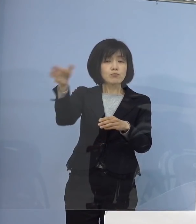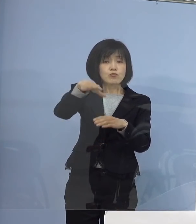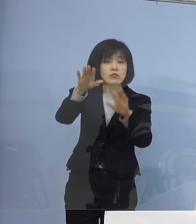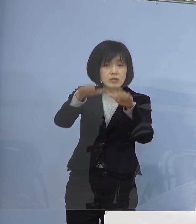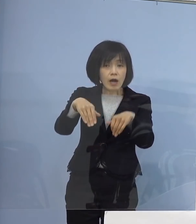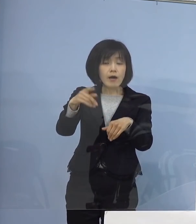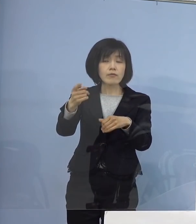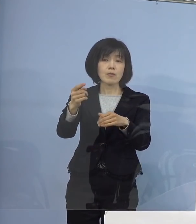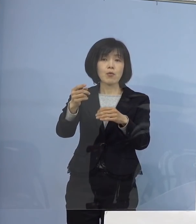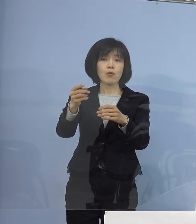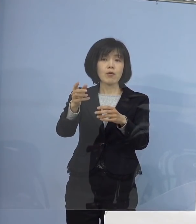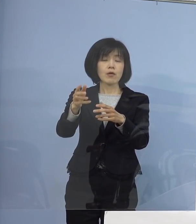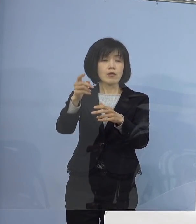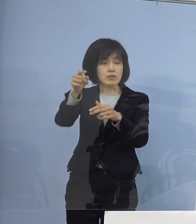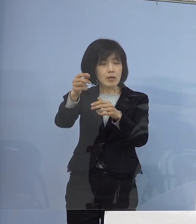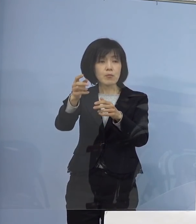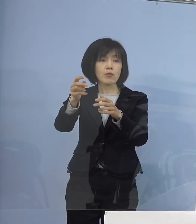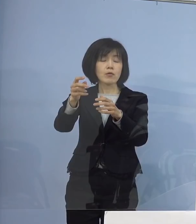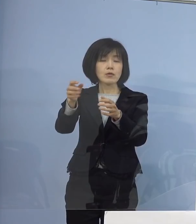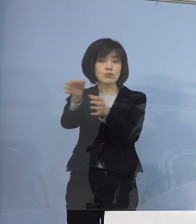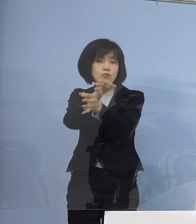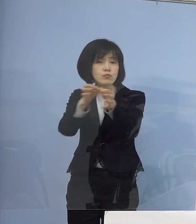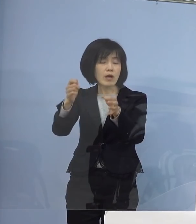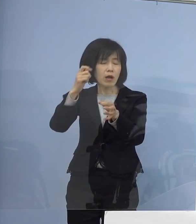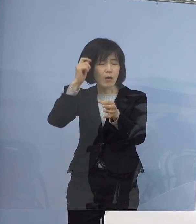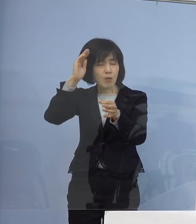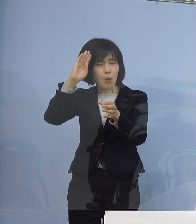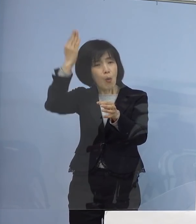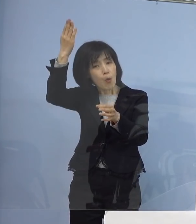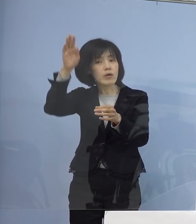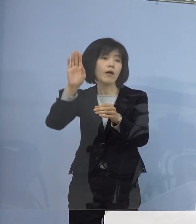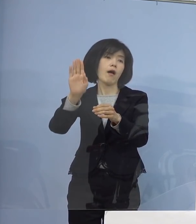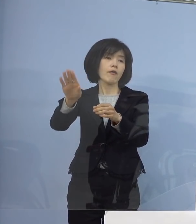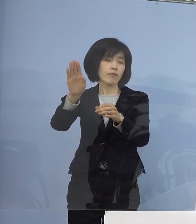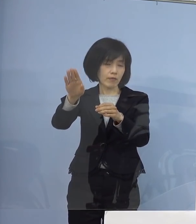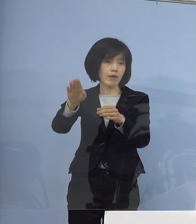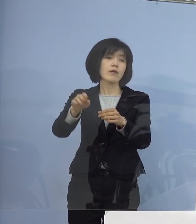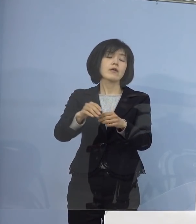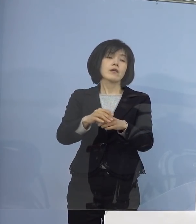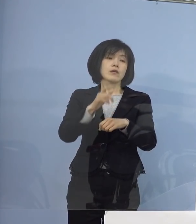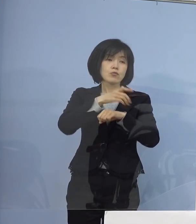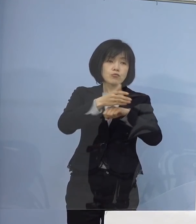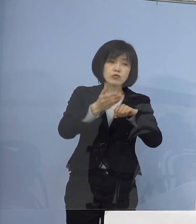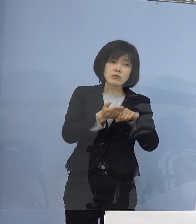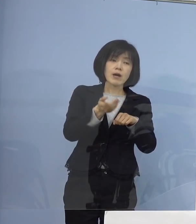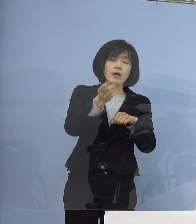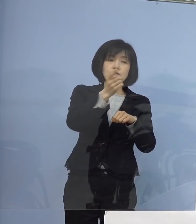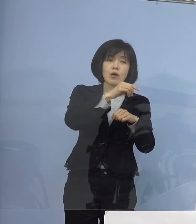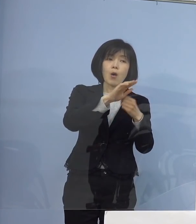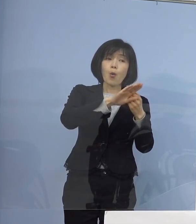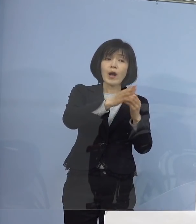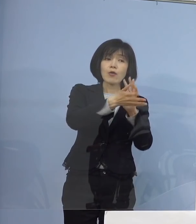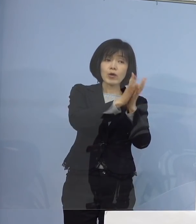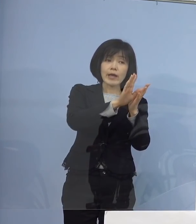そこで全国知事会に要請があって徳島はじめ ベテランの看護師さんたちをお送りさせていただいた